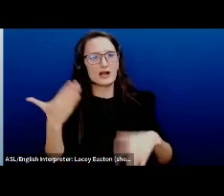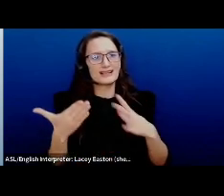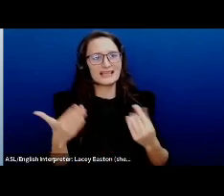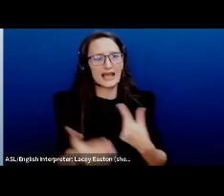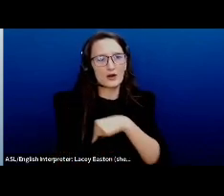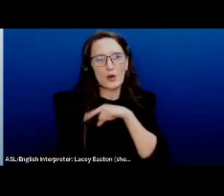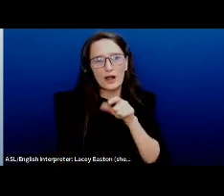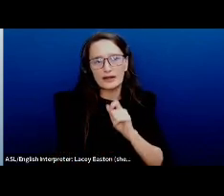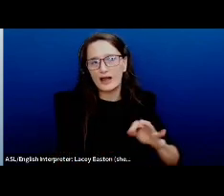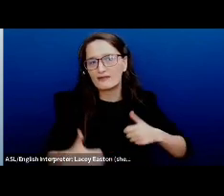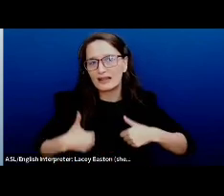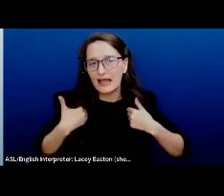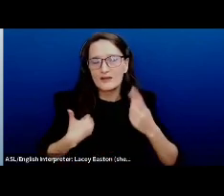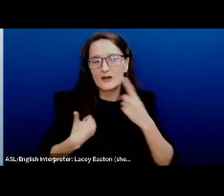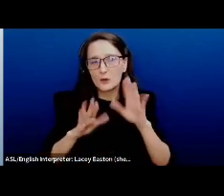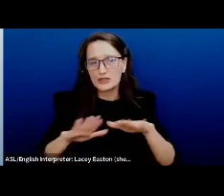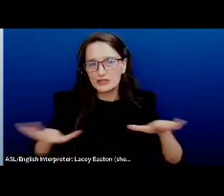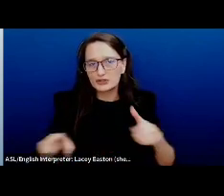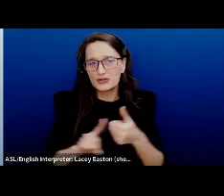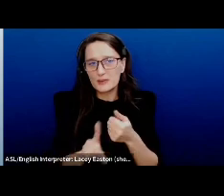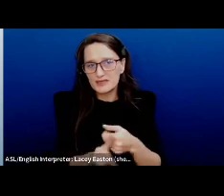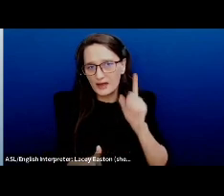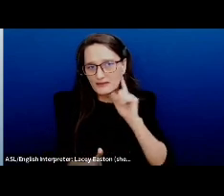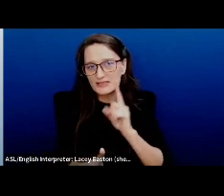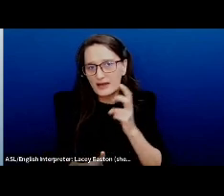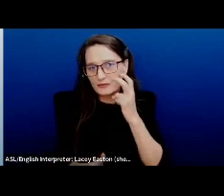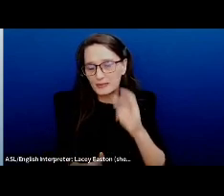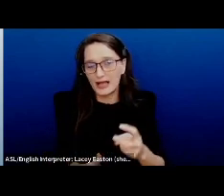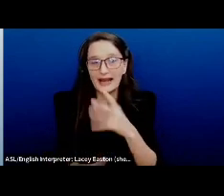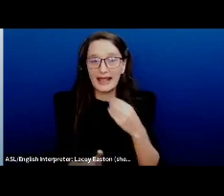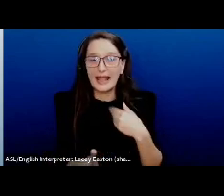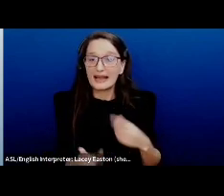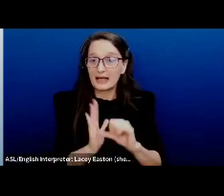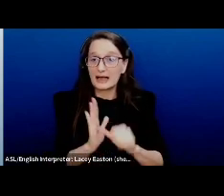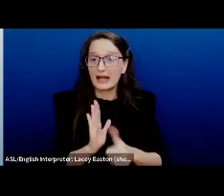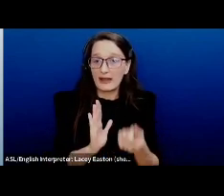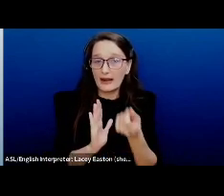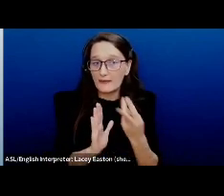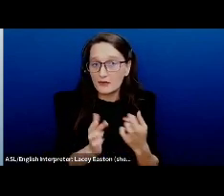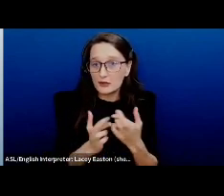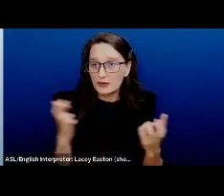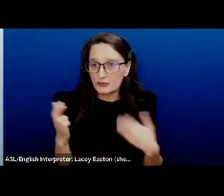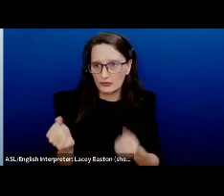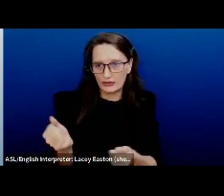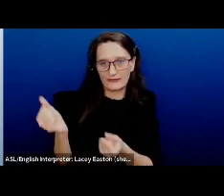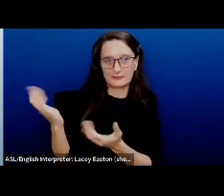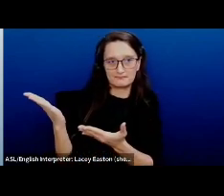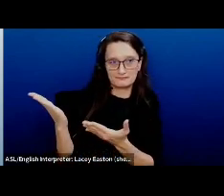Aquí encontrará un par de recursos. El primero es " Manos Abiertas, Corazón